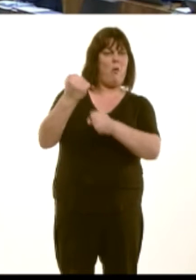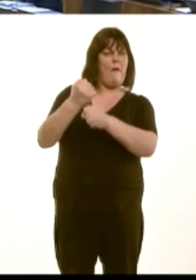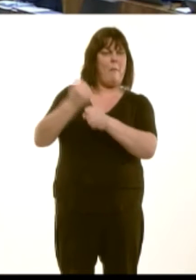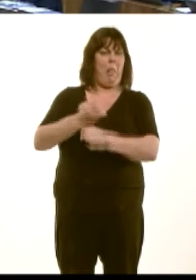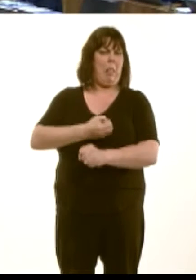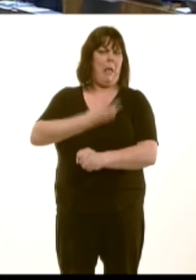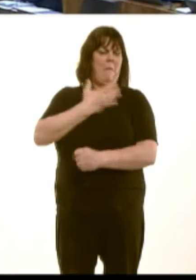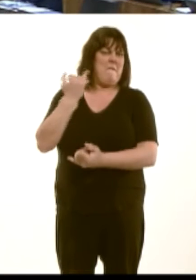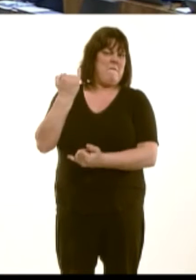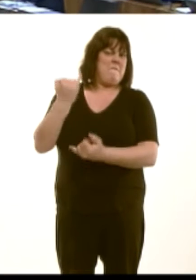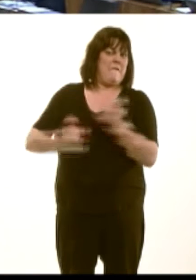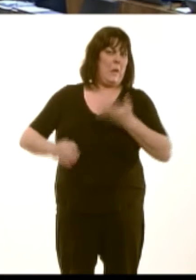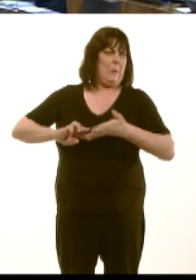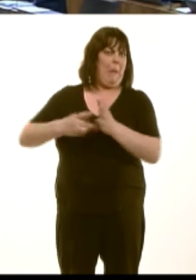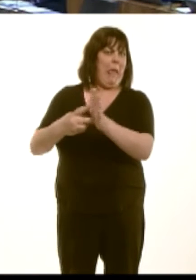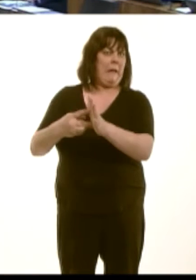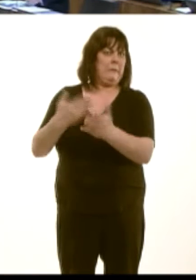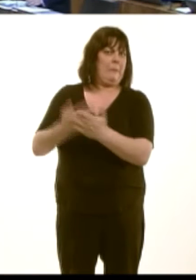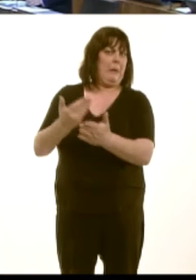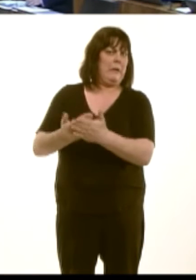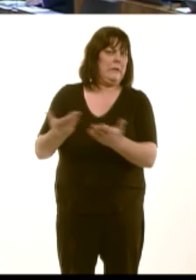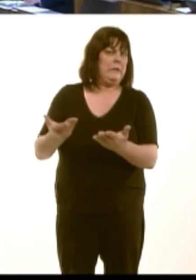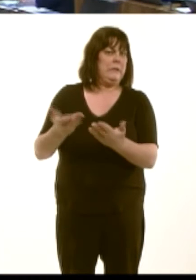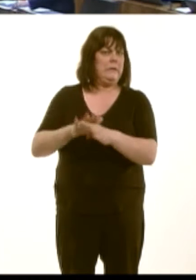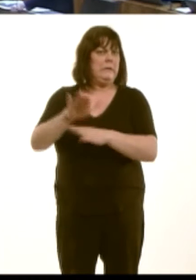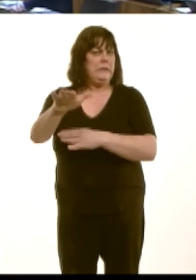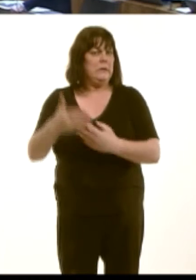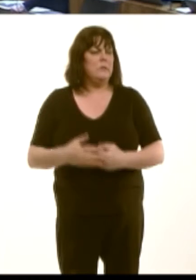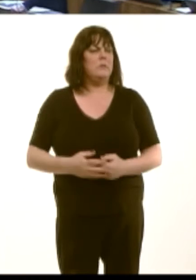Mae ei blaid ef wedi sefyll yn erbyn rhai oír newidiadau sydd wedi cymryd lle.